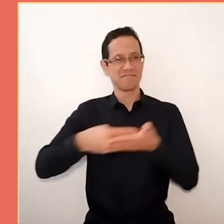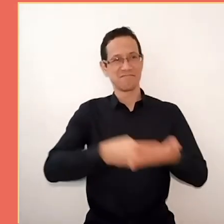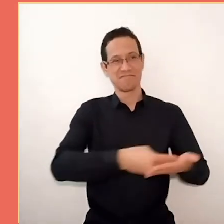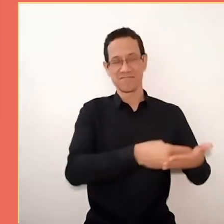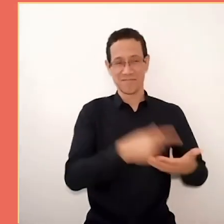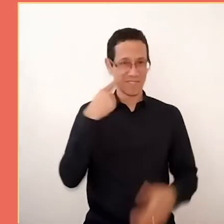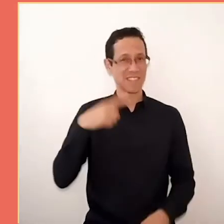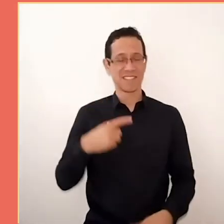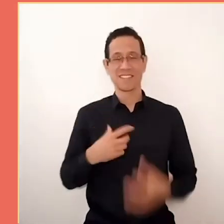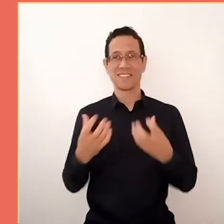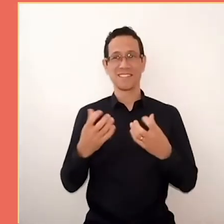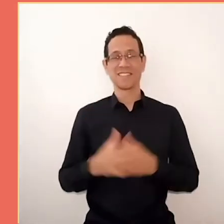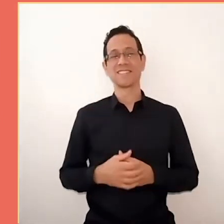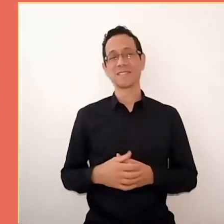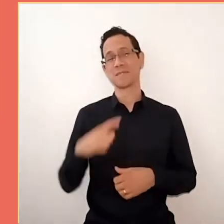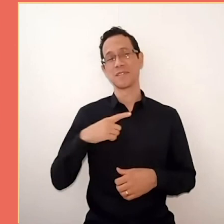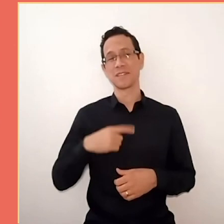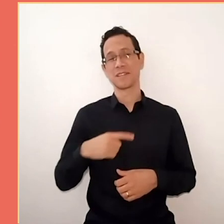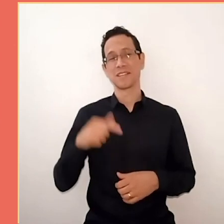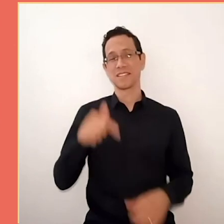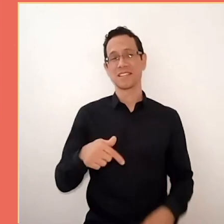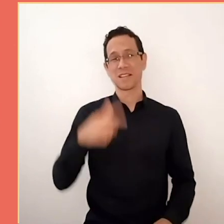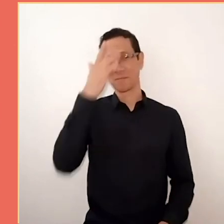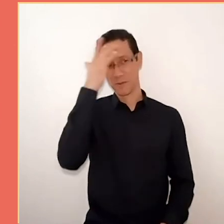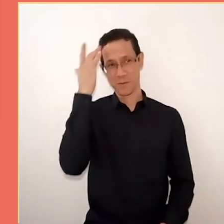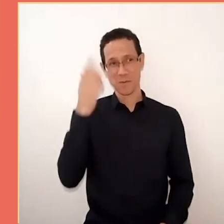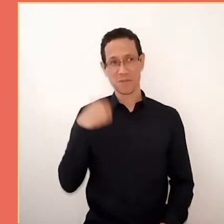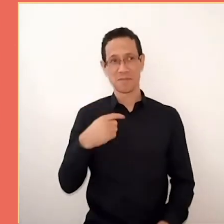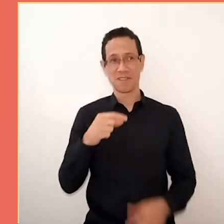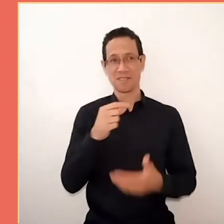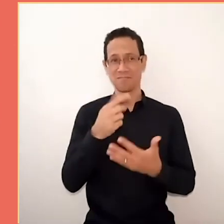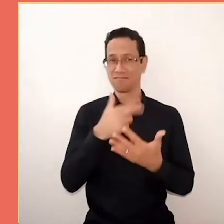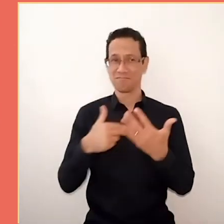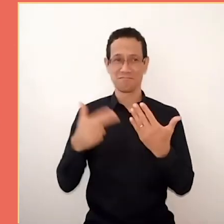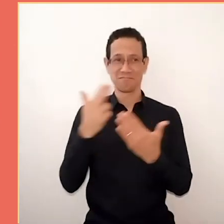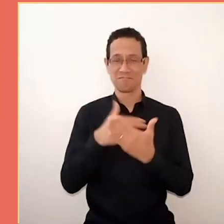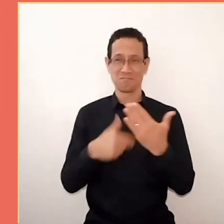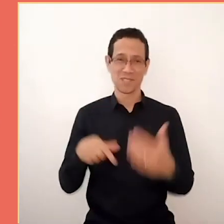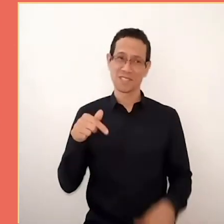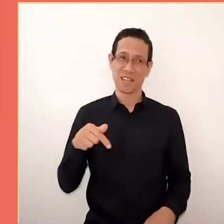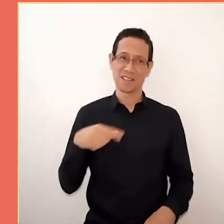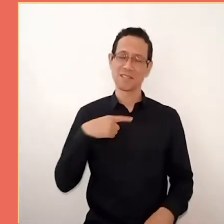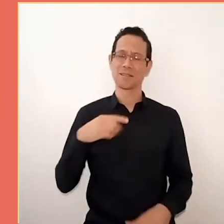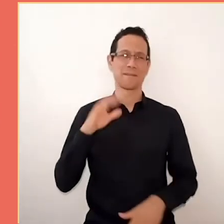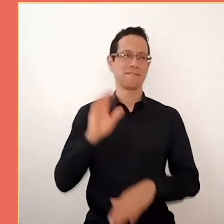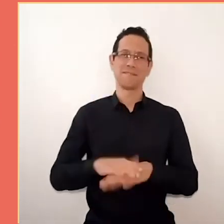Queria dizer que tem sete pessoas no palco, mas foi o que coube no desenho, esse seminário, ele é feito por muitas mãos,